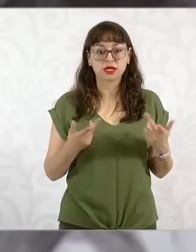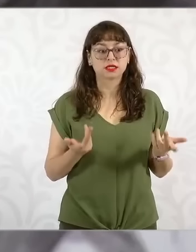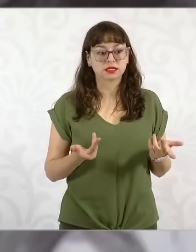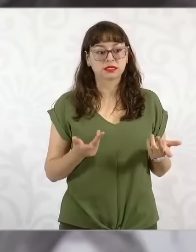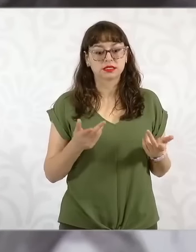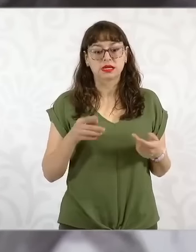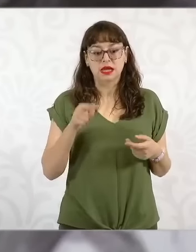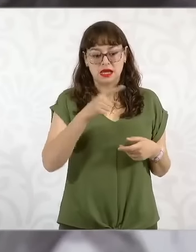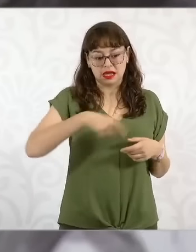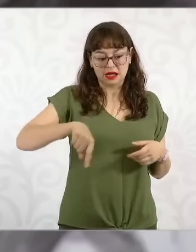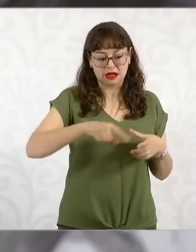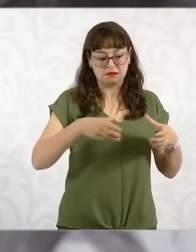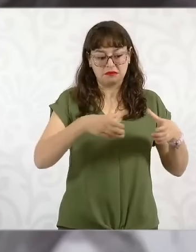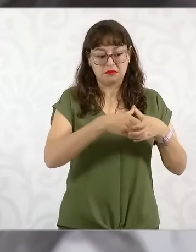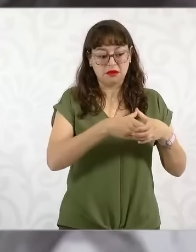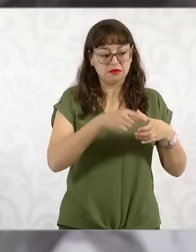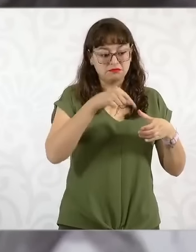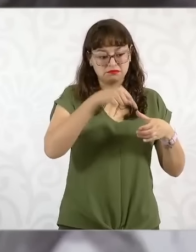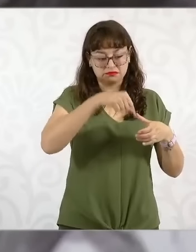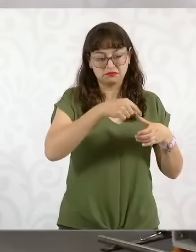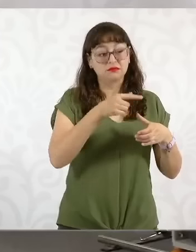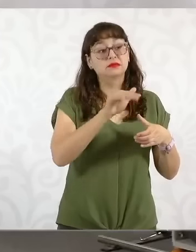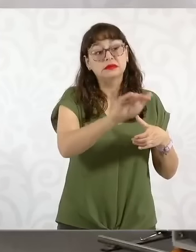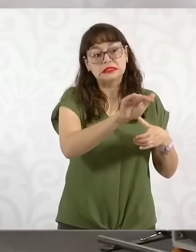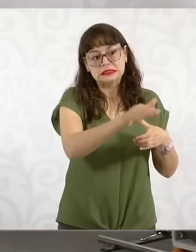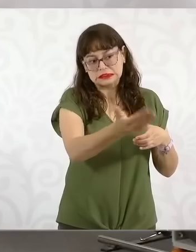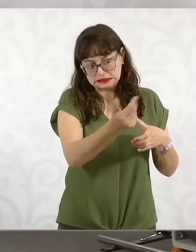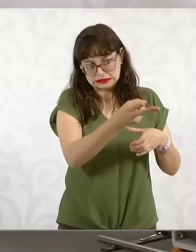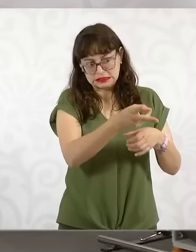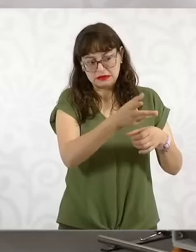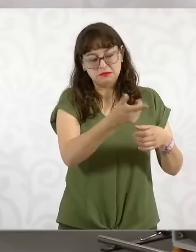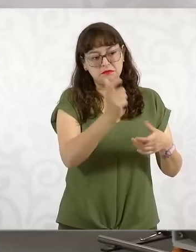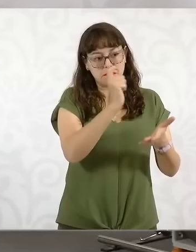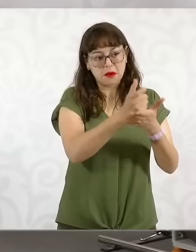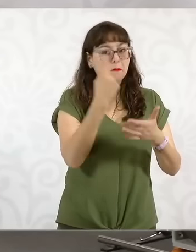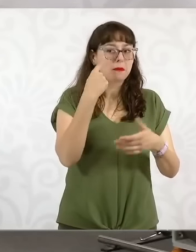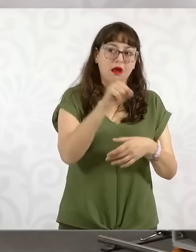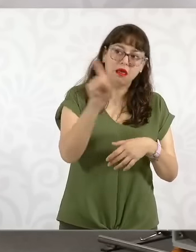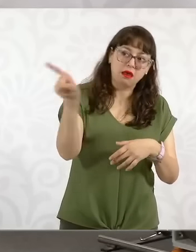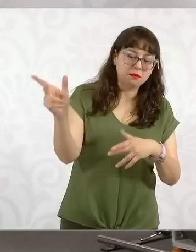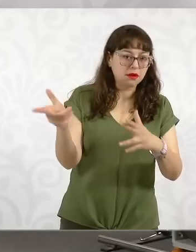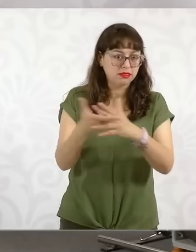materiales de este lamentable homicidio. Las investigaciones permitieron establecer que dentro